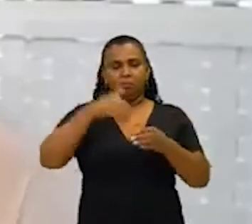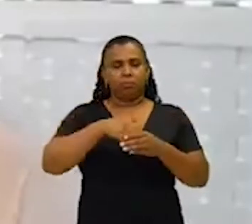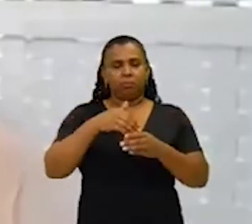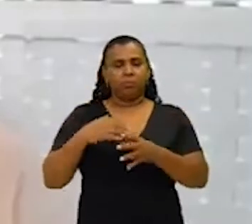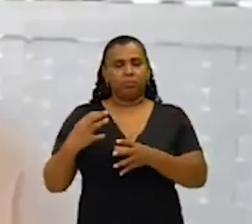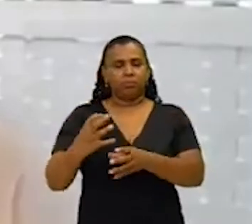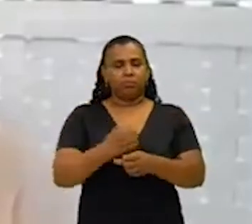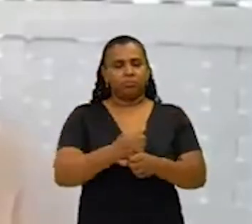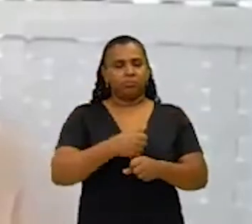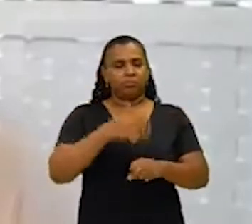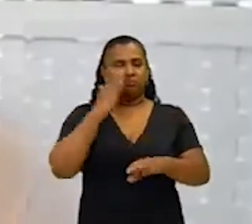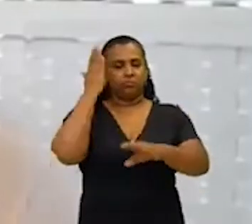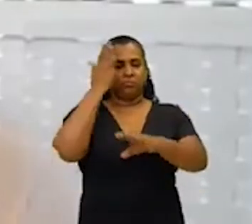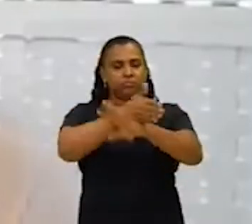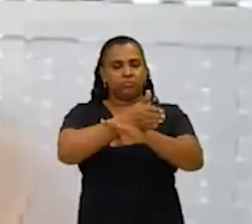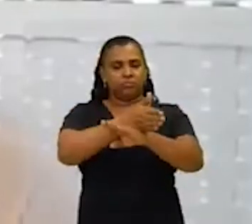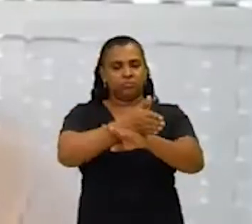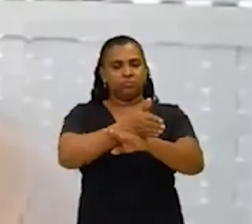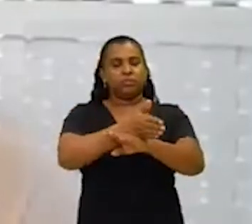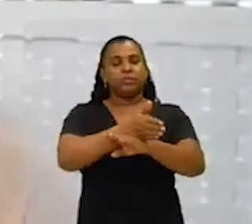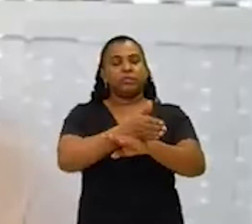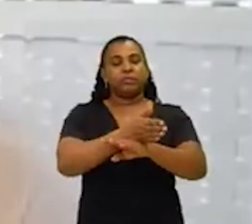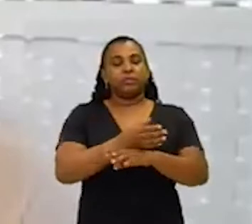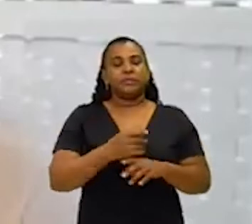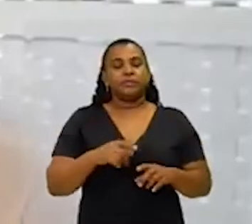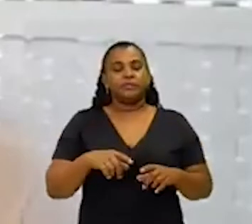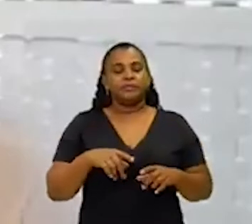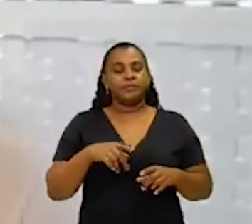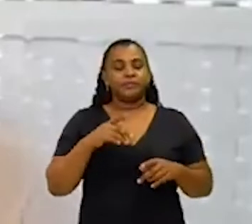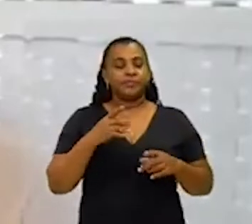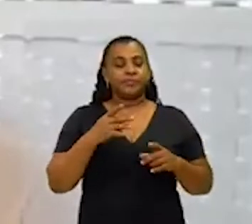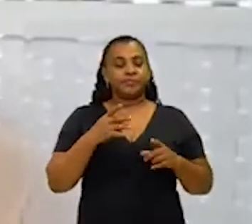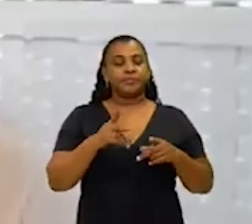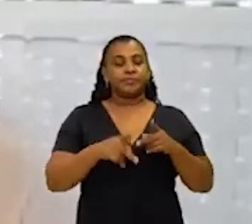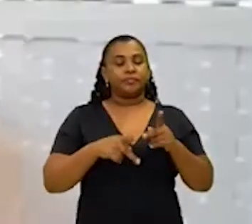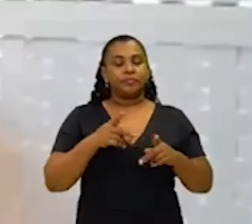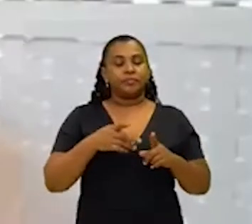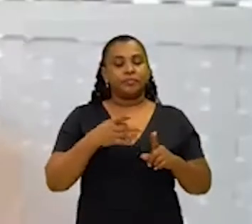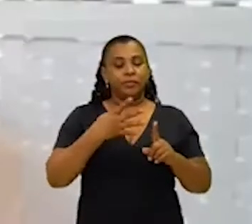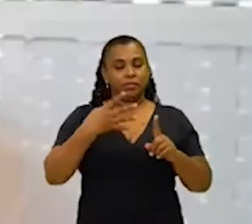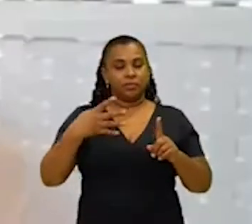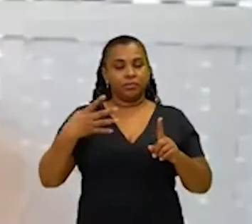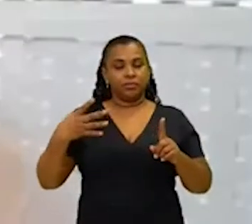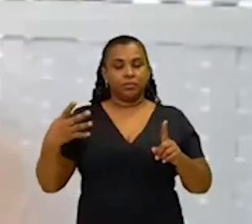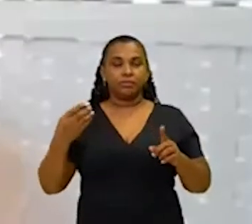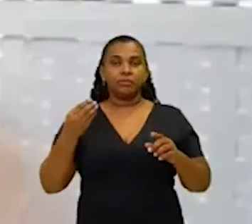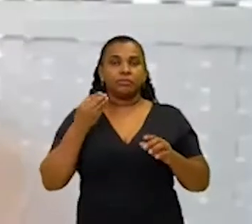tempo é bem gordo a população LGBT Ih Tem demonstrado que a própria institucionalidade